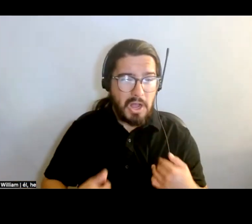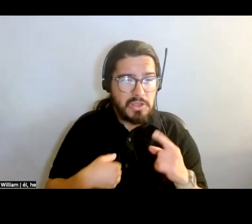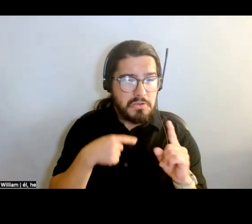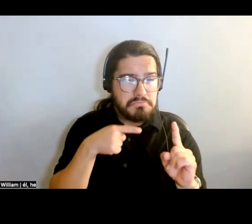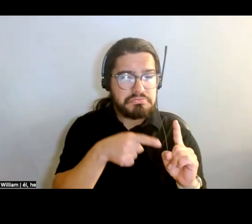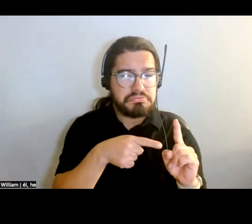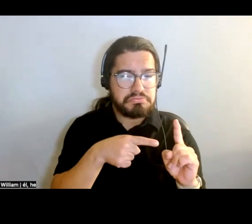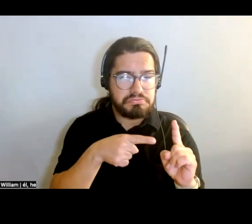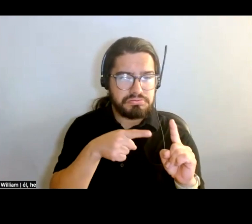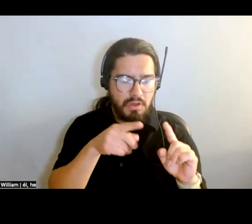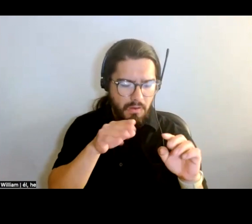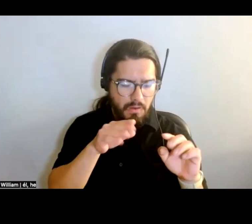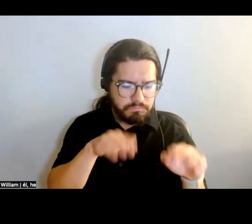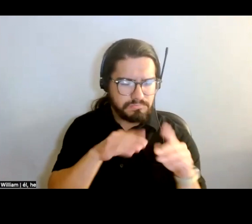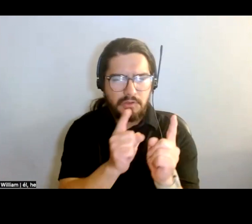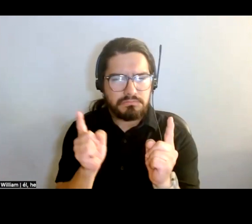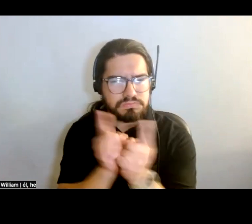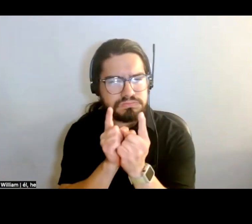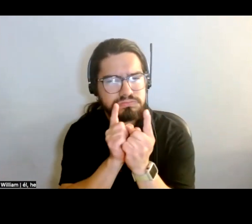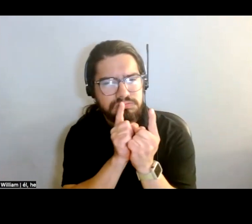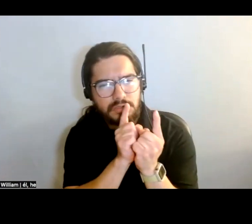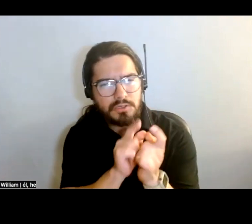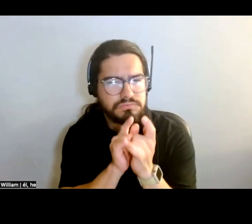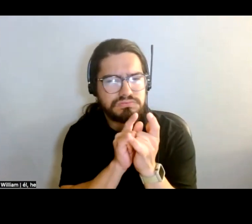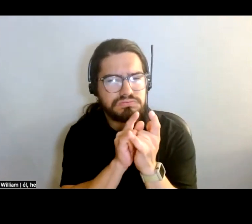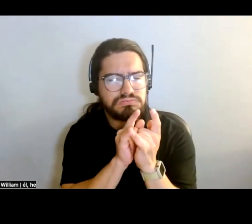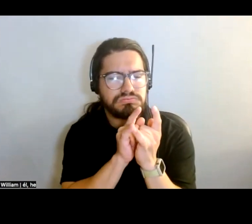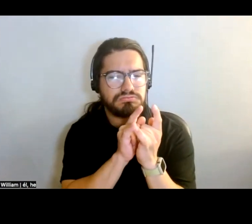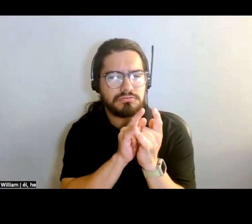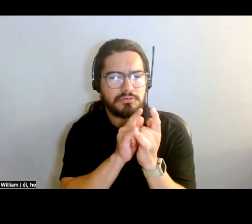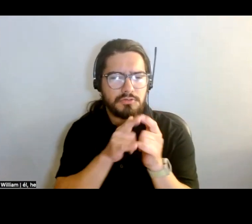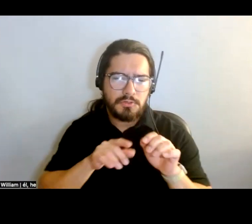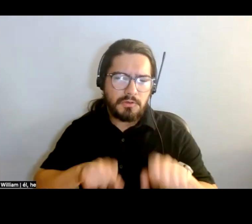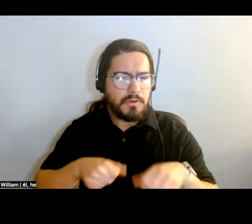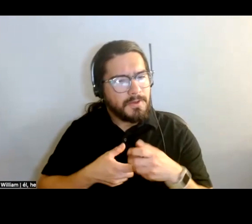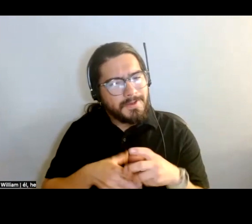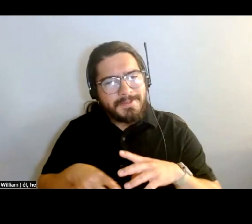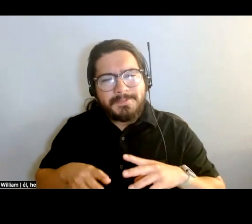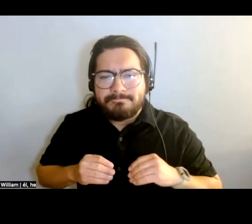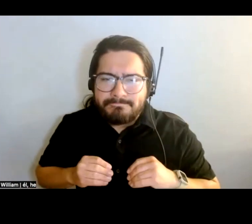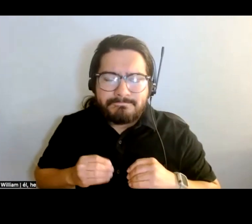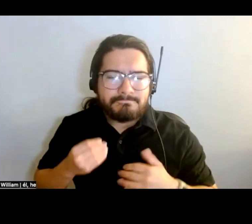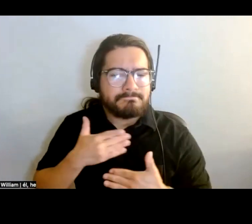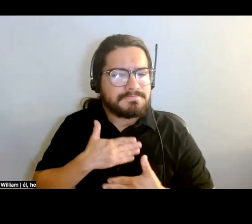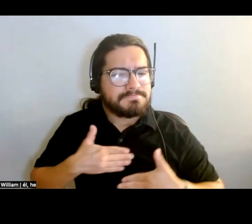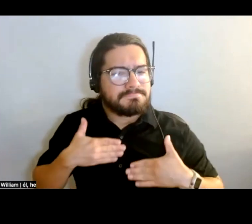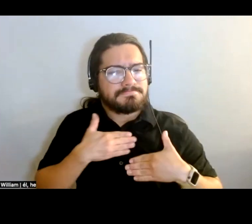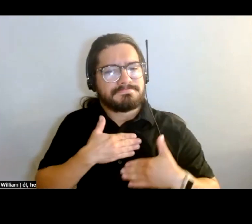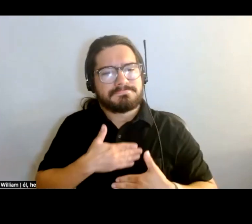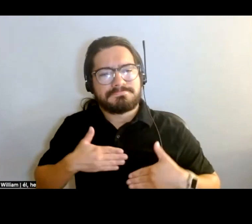to someone else complacently gives ephemeral pleasure leaves its scent